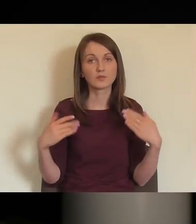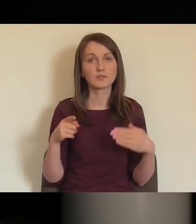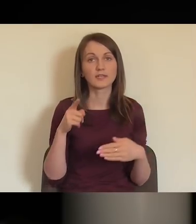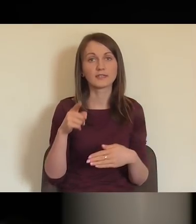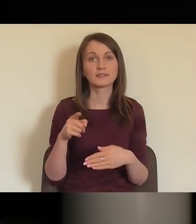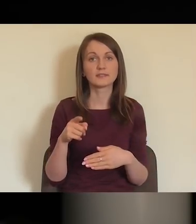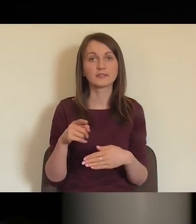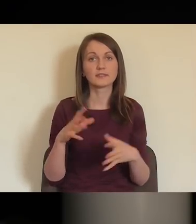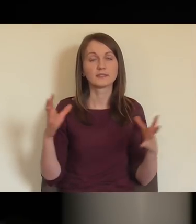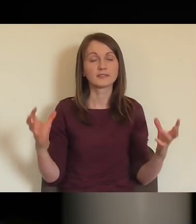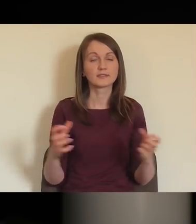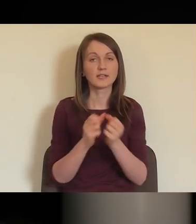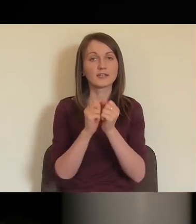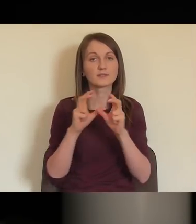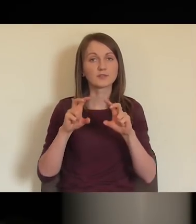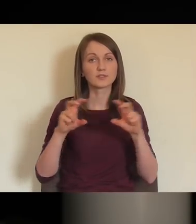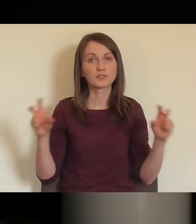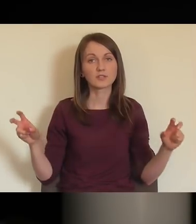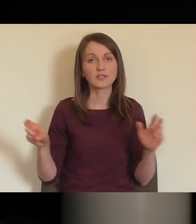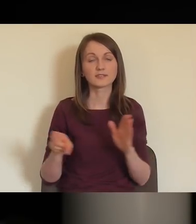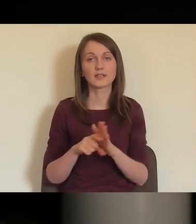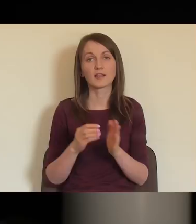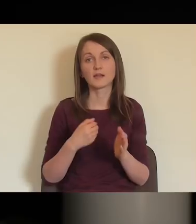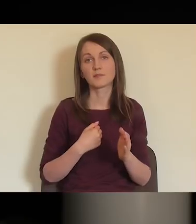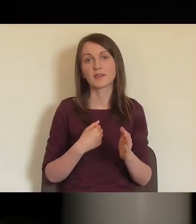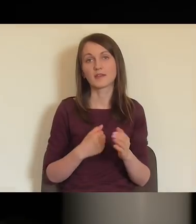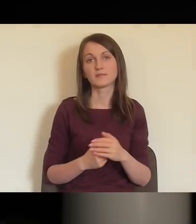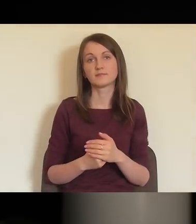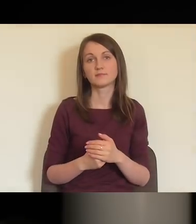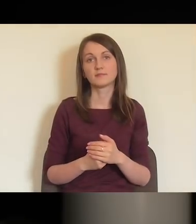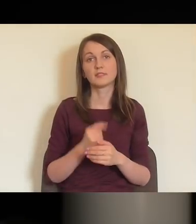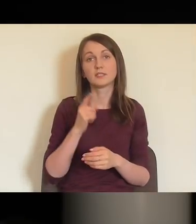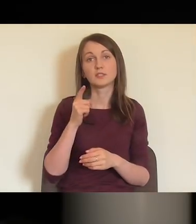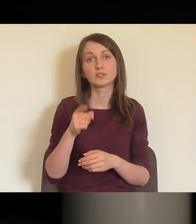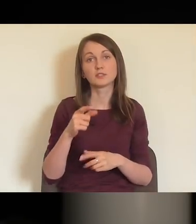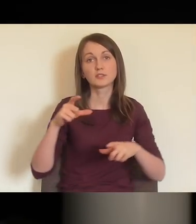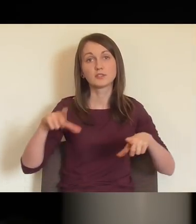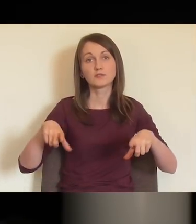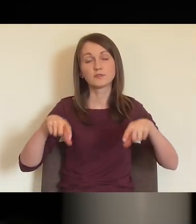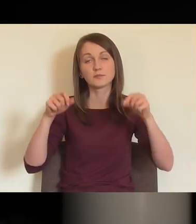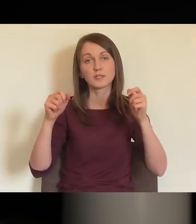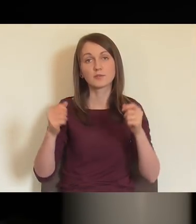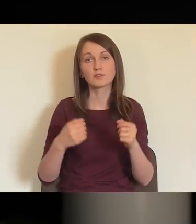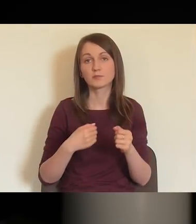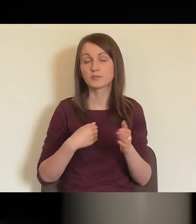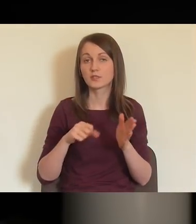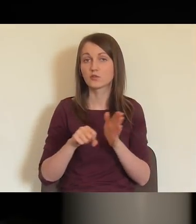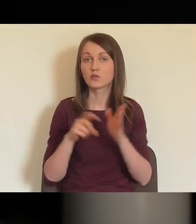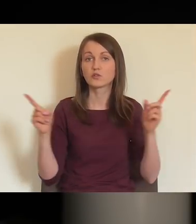Dziękuję Ci, że znalazłeś dla mnie czas, że wybrałeś mnie do tego spotkania.